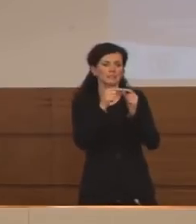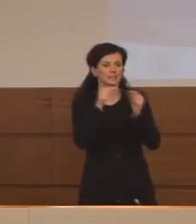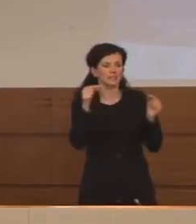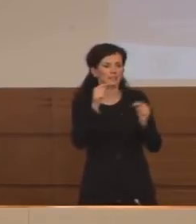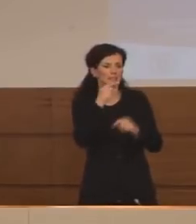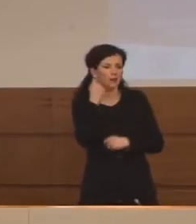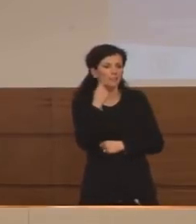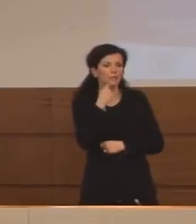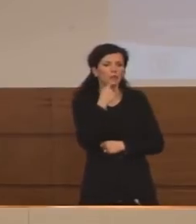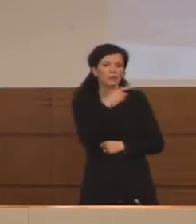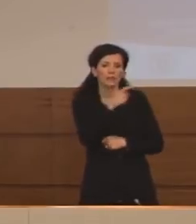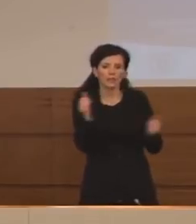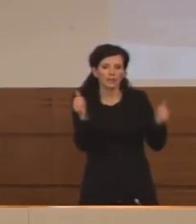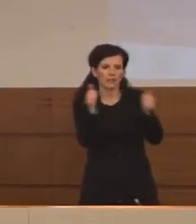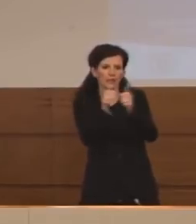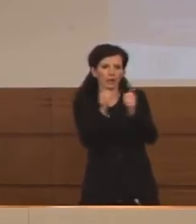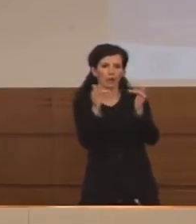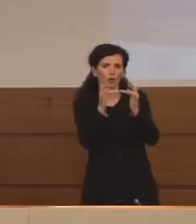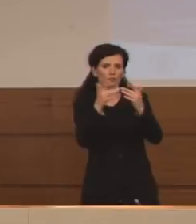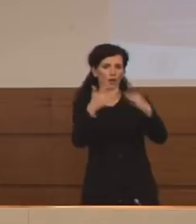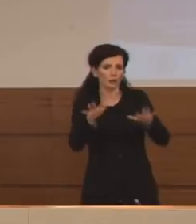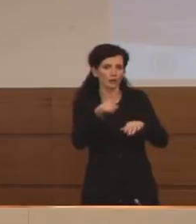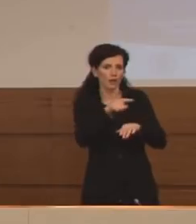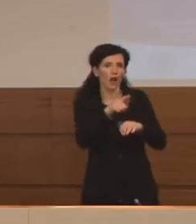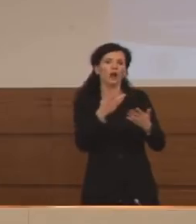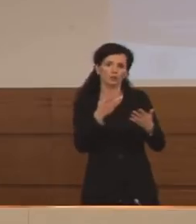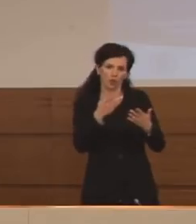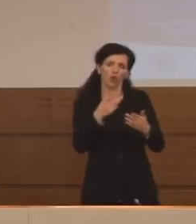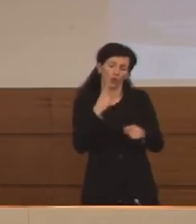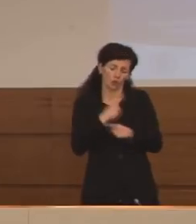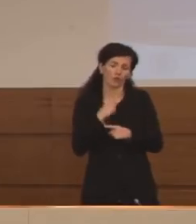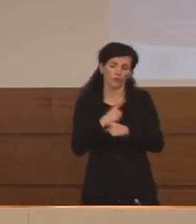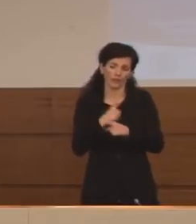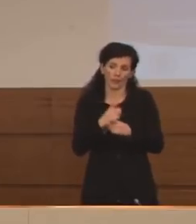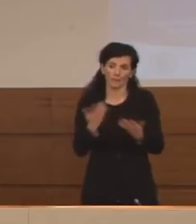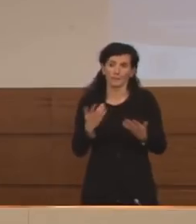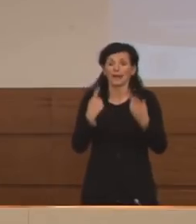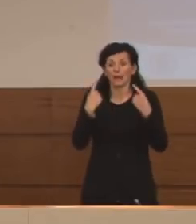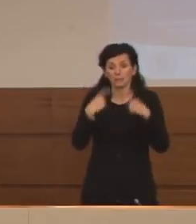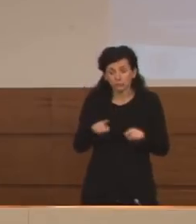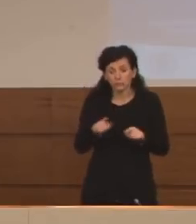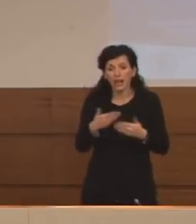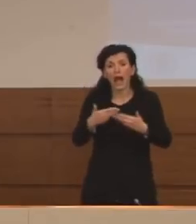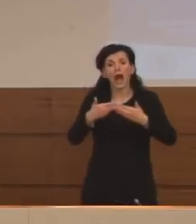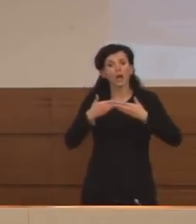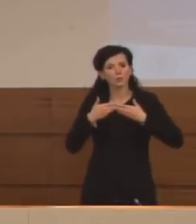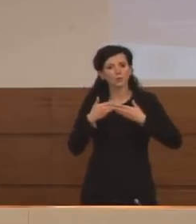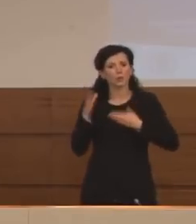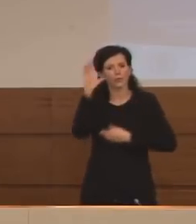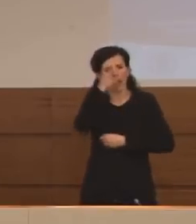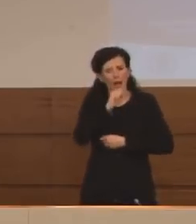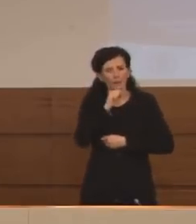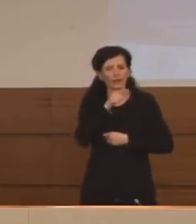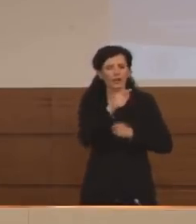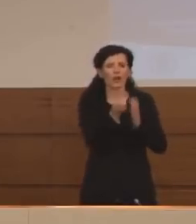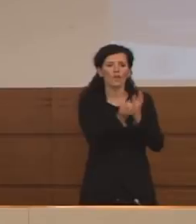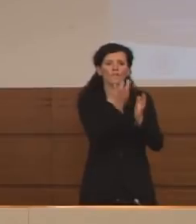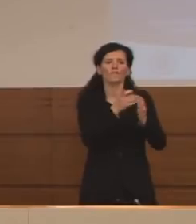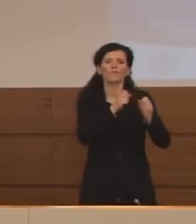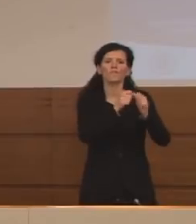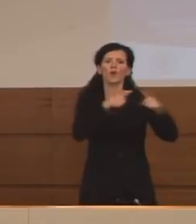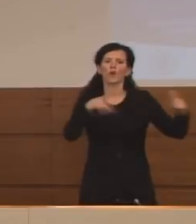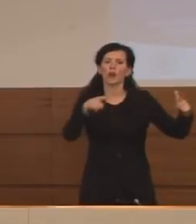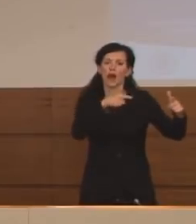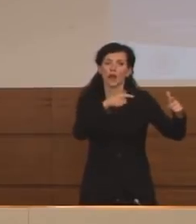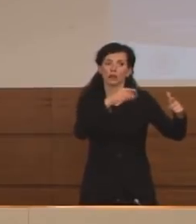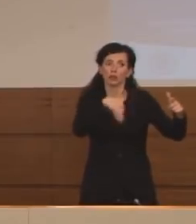Questo qua naturlamente può permettere di identificare subito i focolai e contenerli.